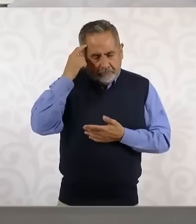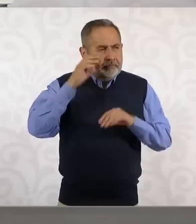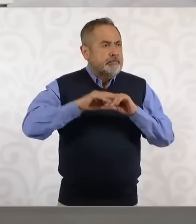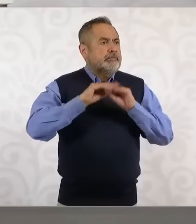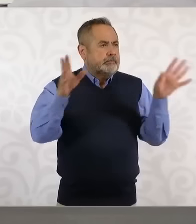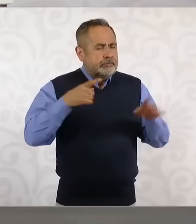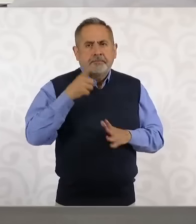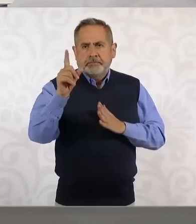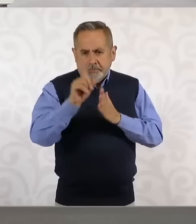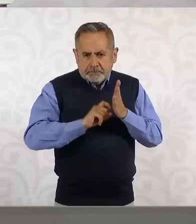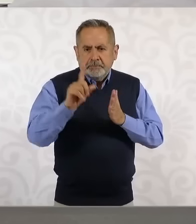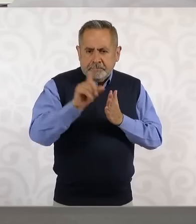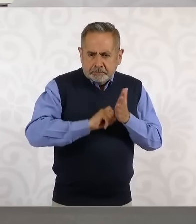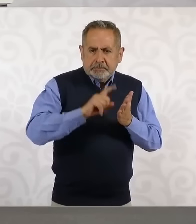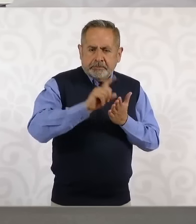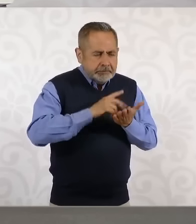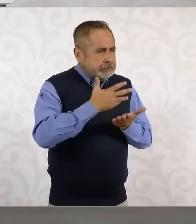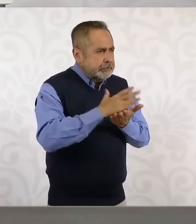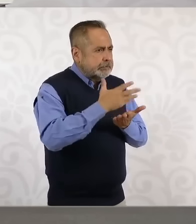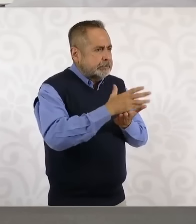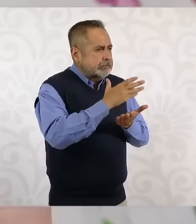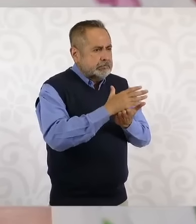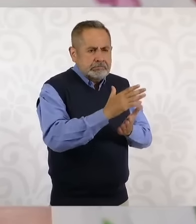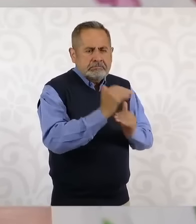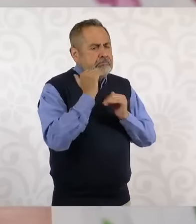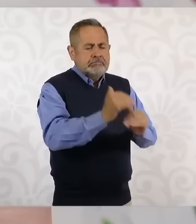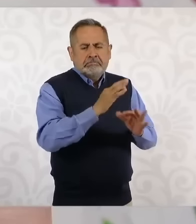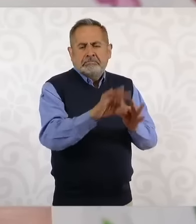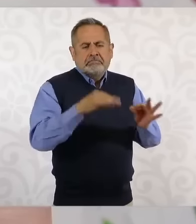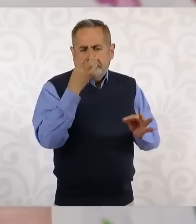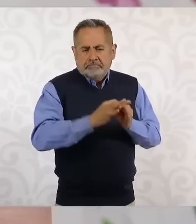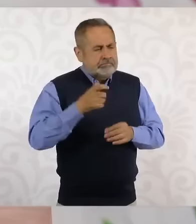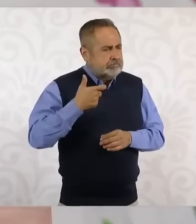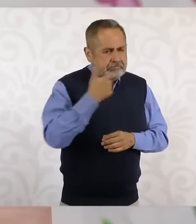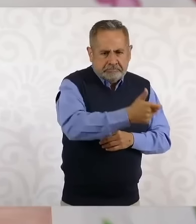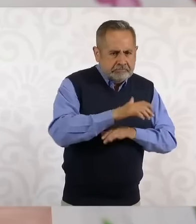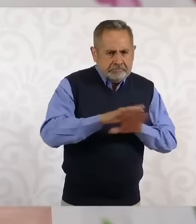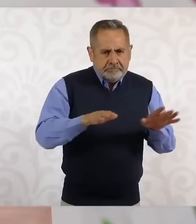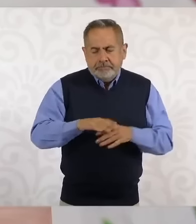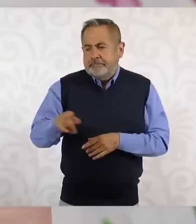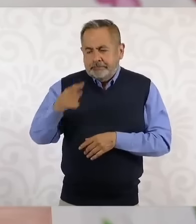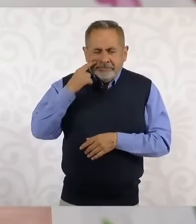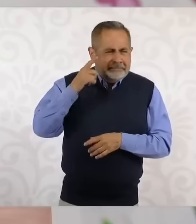en cómo van a poder ir ejerciendo sus pagos y eh desde el primer día va a poder decidir